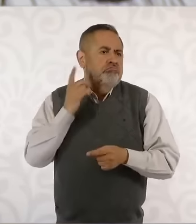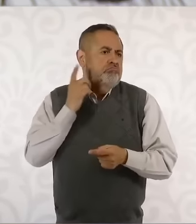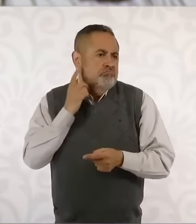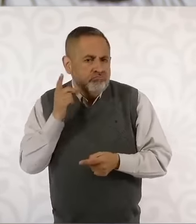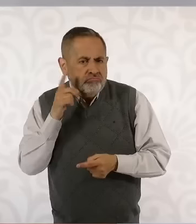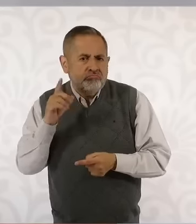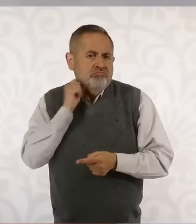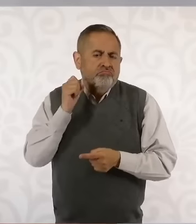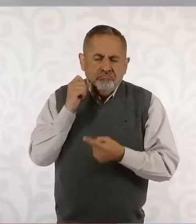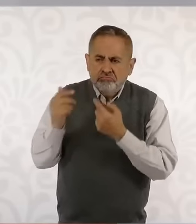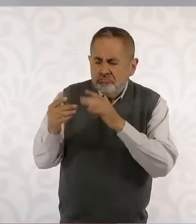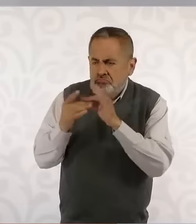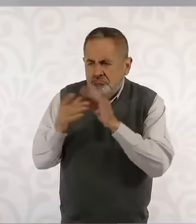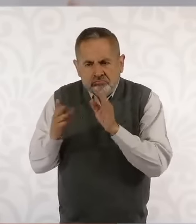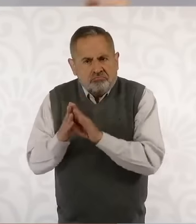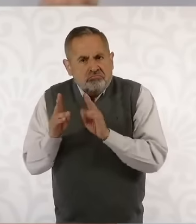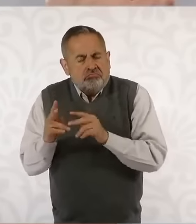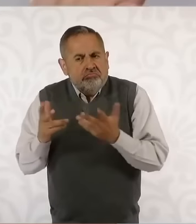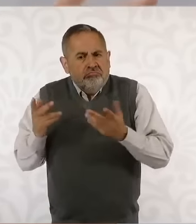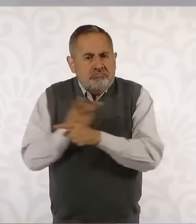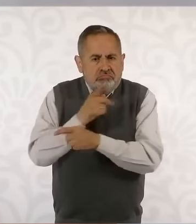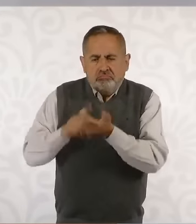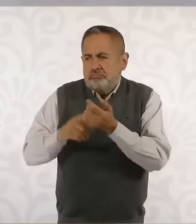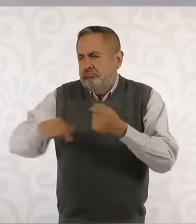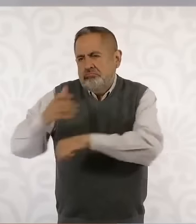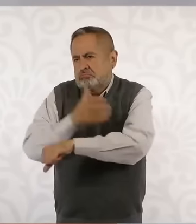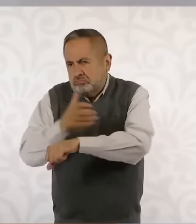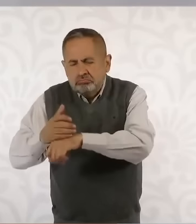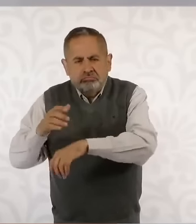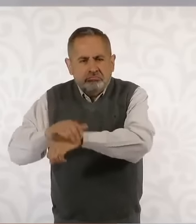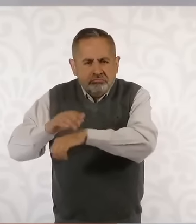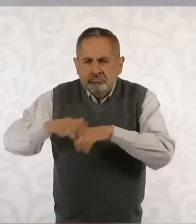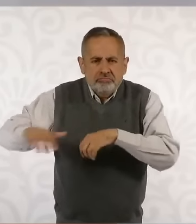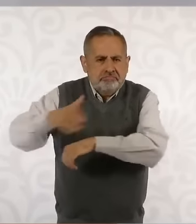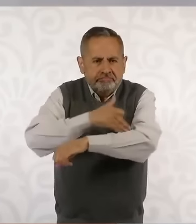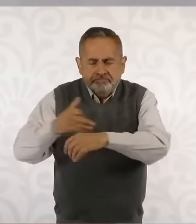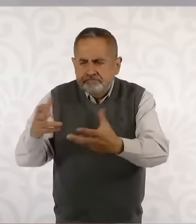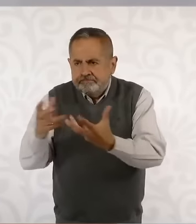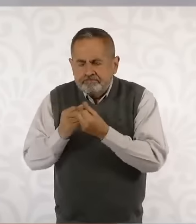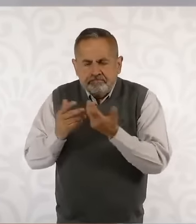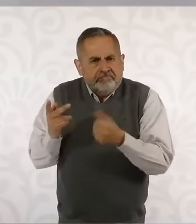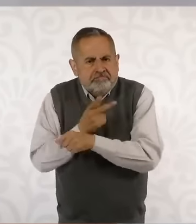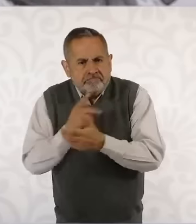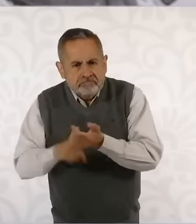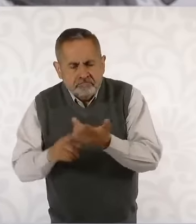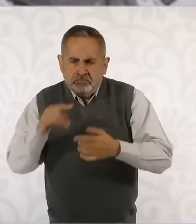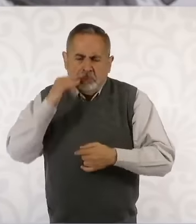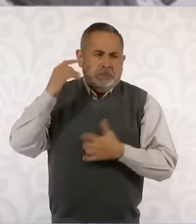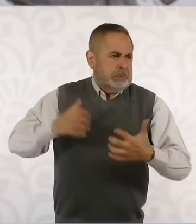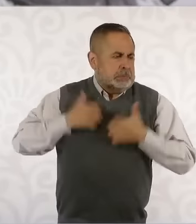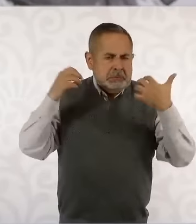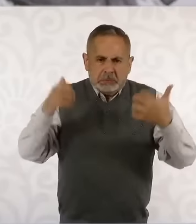senadoras y otras amigas, compañeras, eh, familiares indignados por la situación